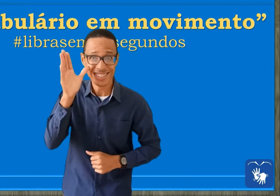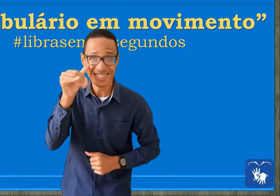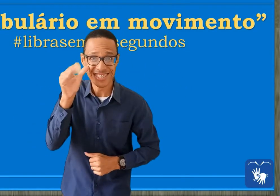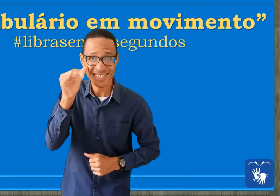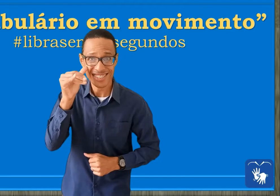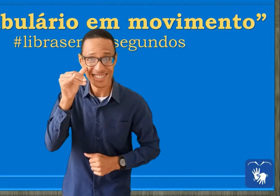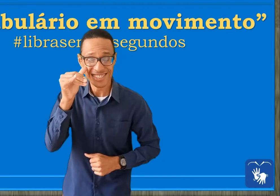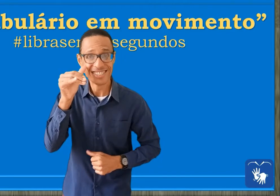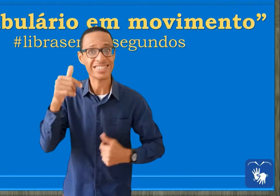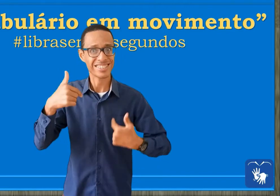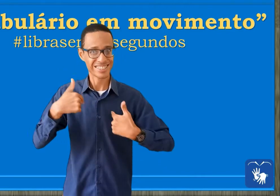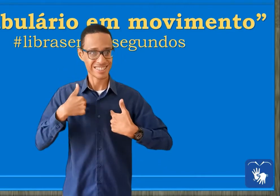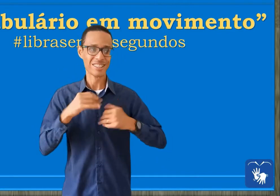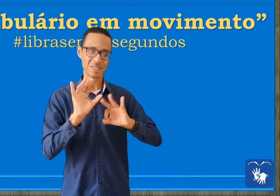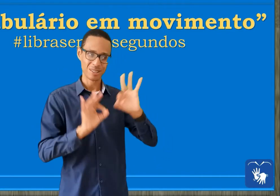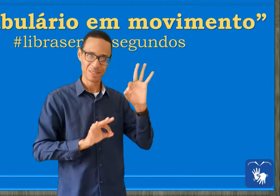Ficou animado?